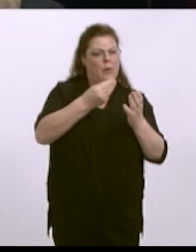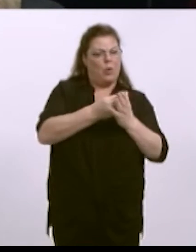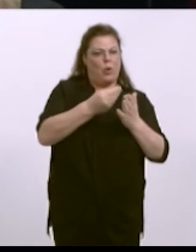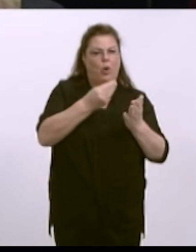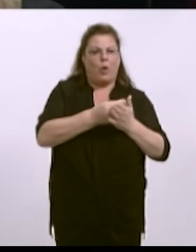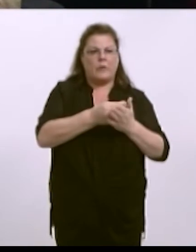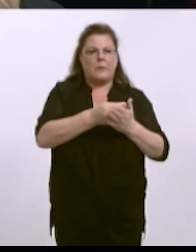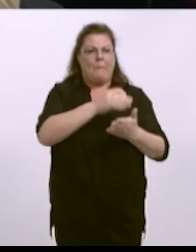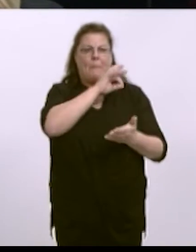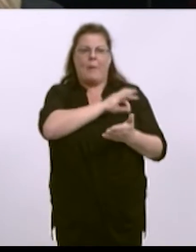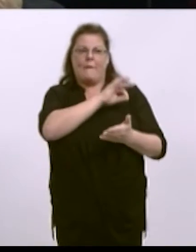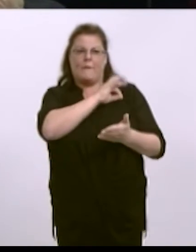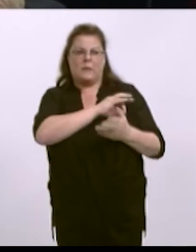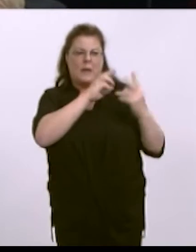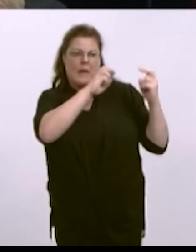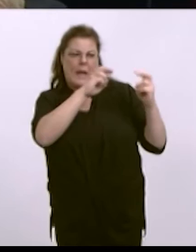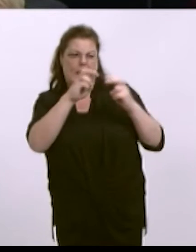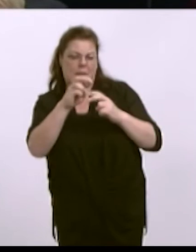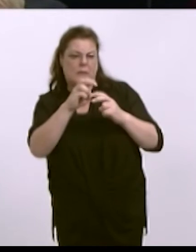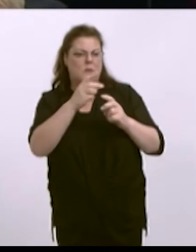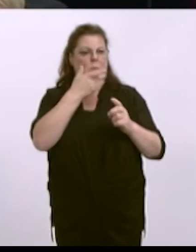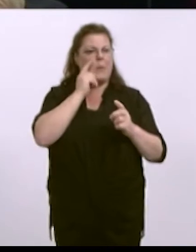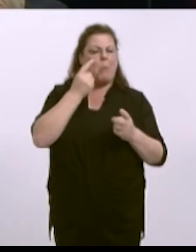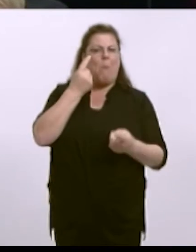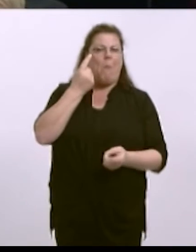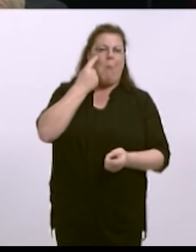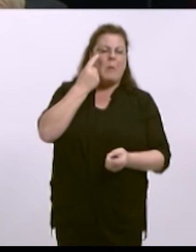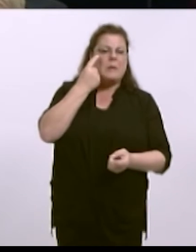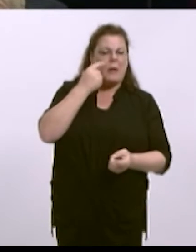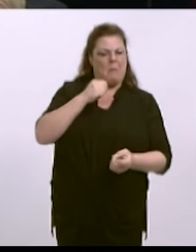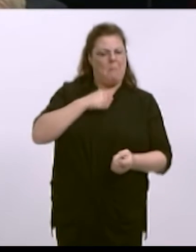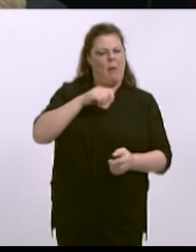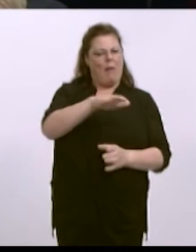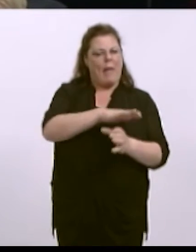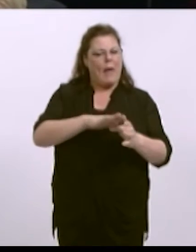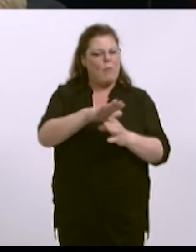gyntaf, yn gweld pam fod eu hardal nhw yn rhy ddrud iíw chysylltu, ac, yn ail, fel